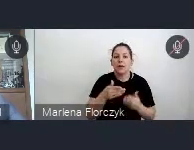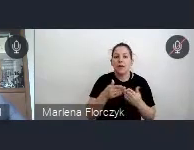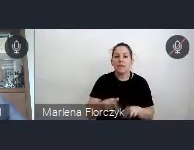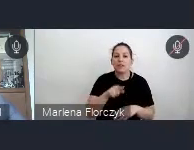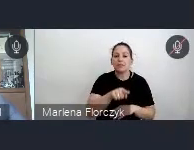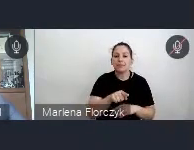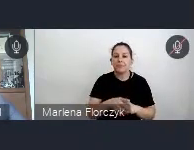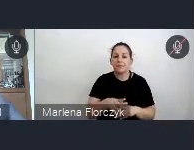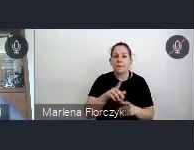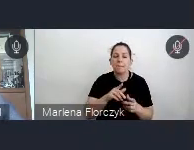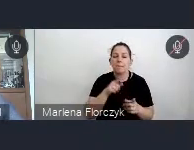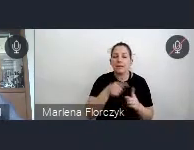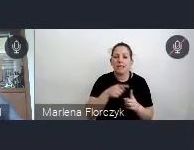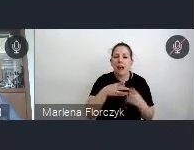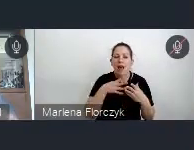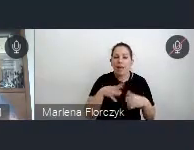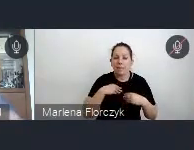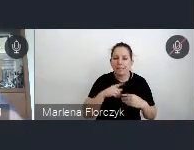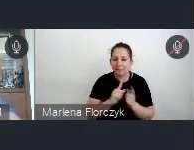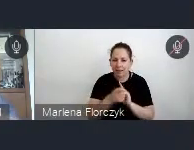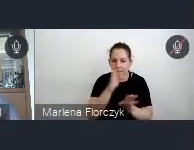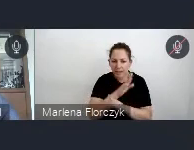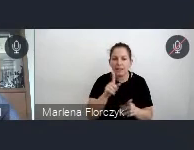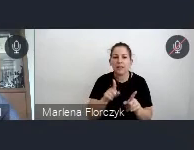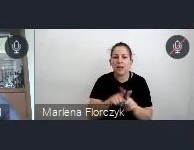i Miasta Neutralne dla Klimatu i Inteligentne,